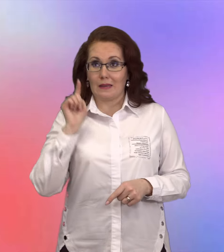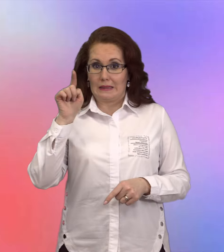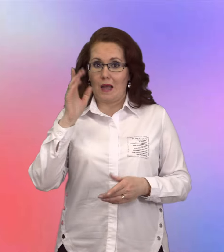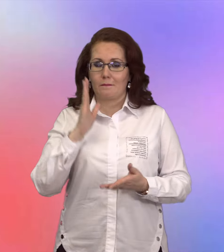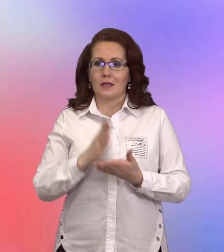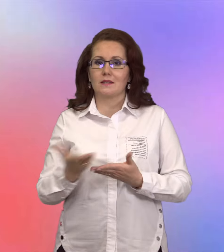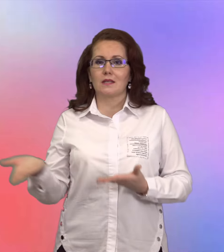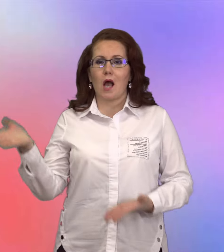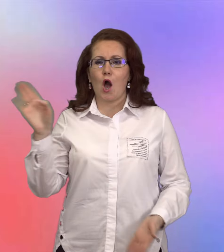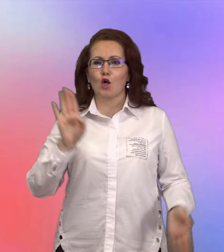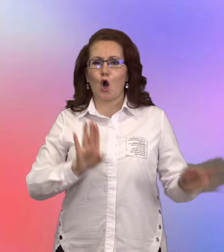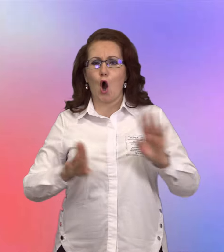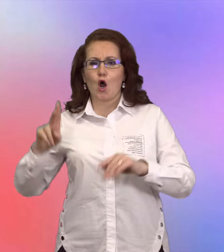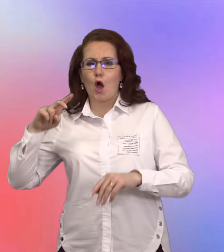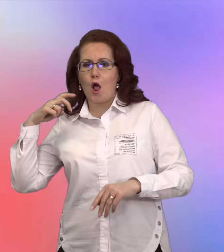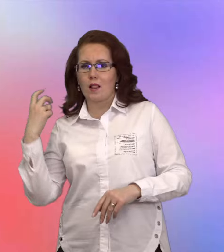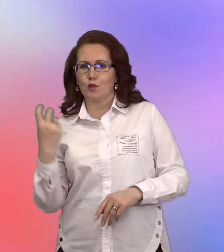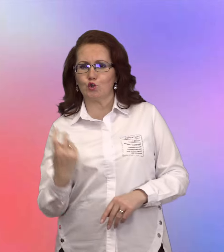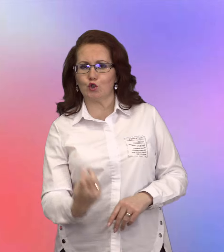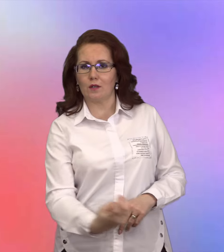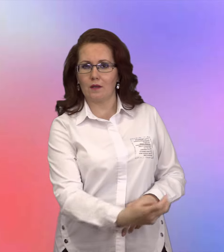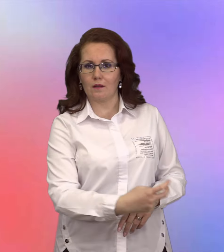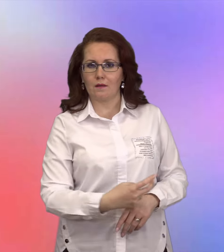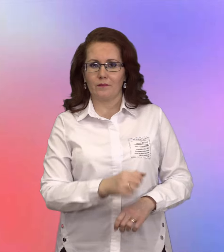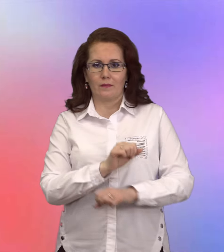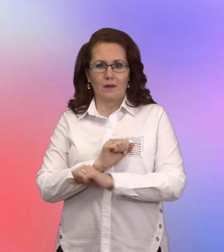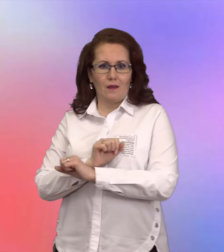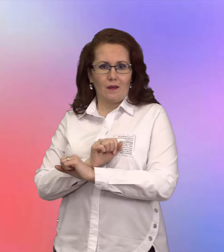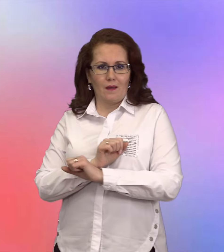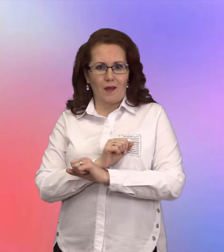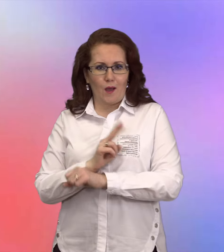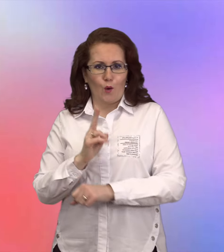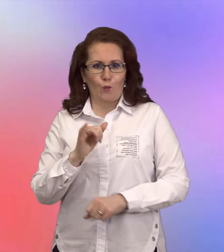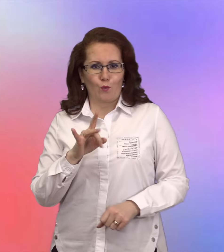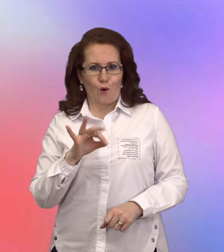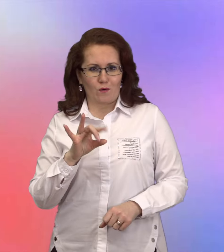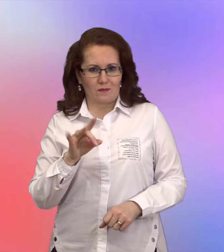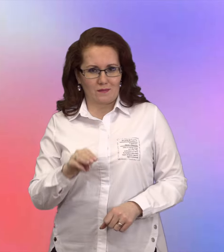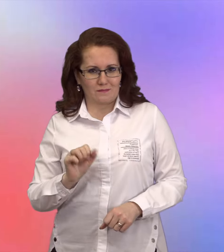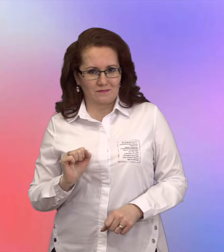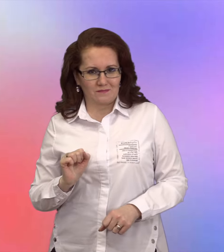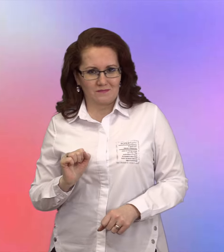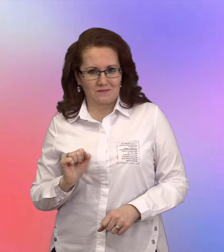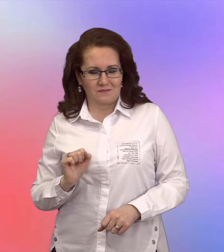Там горнолыжный курорт!